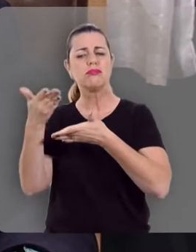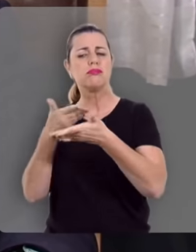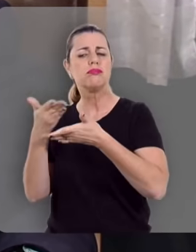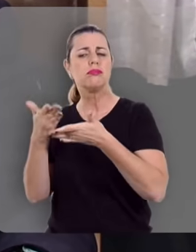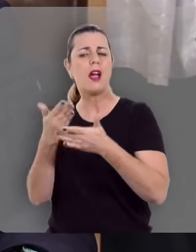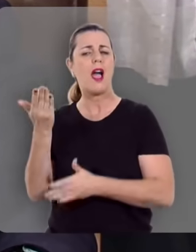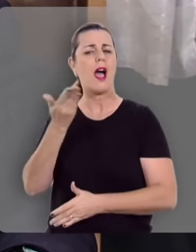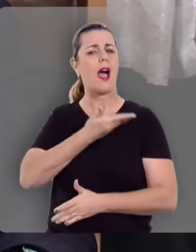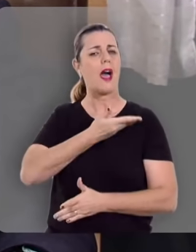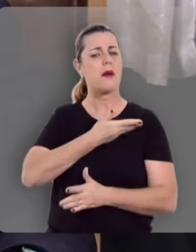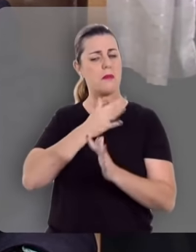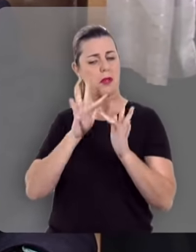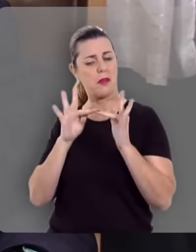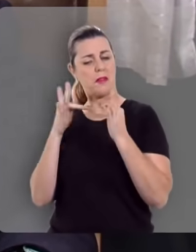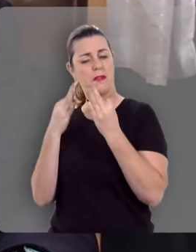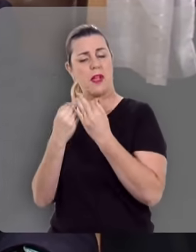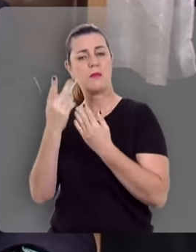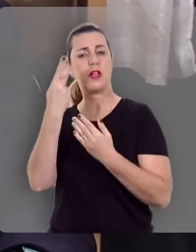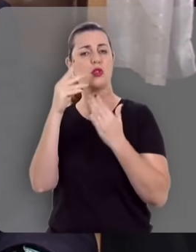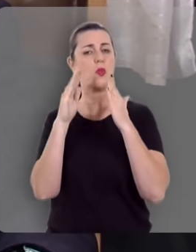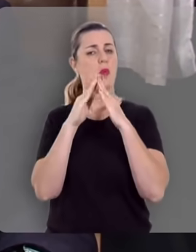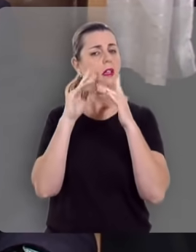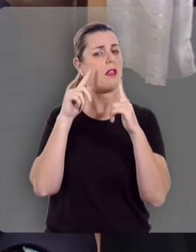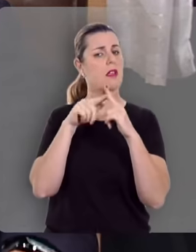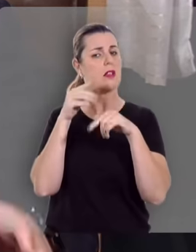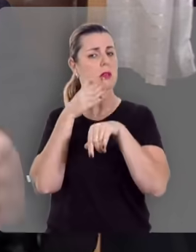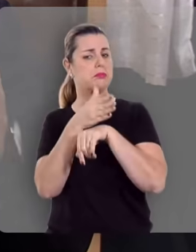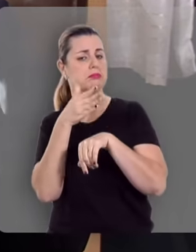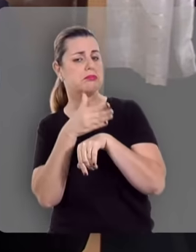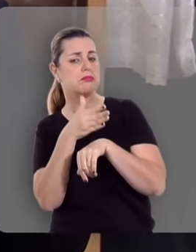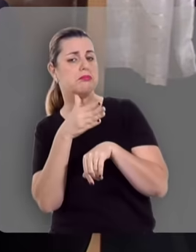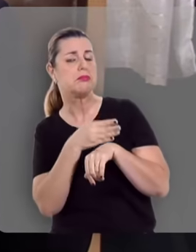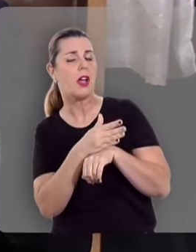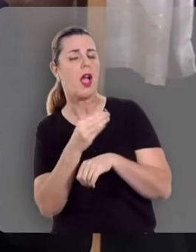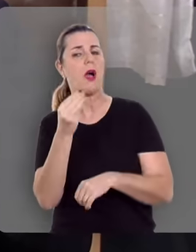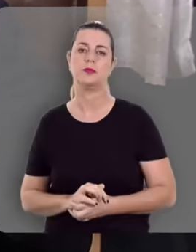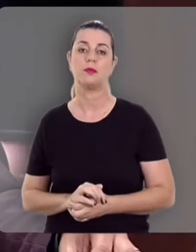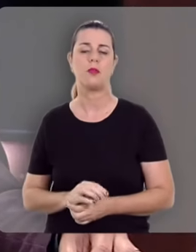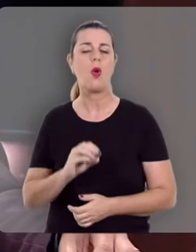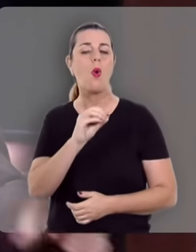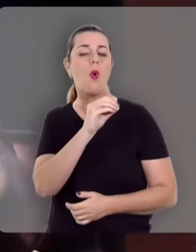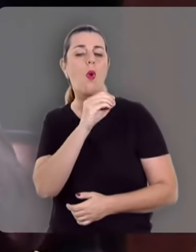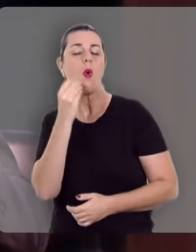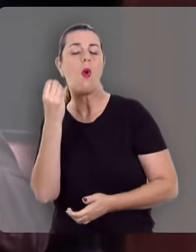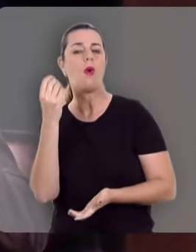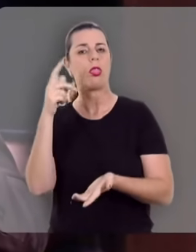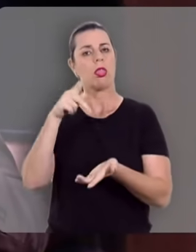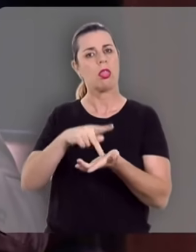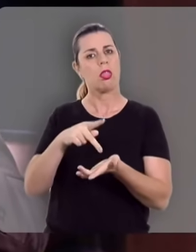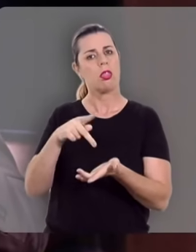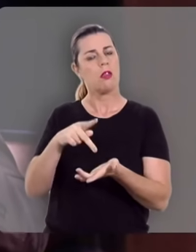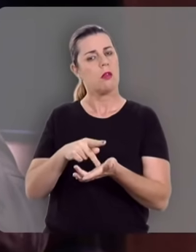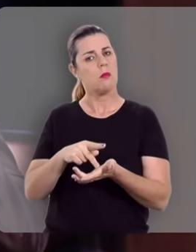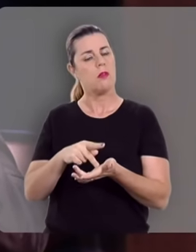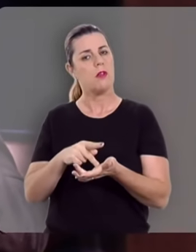na igreja que você frequenta porque essa é uma oportunidade de IMPA e é ótimo revelando hostel